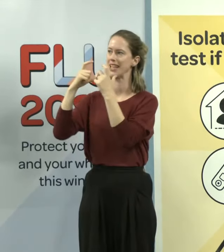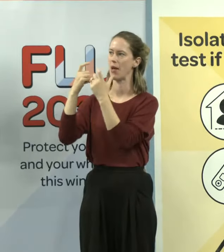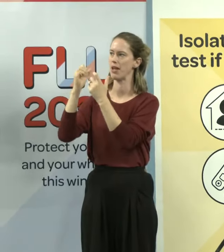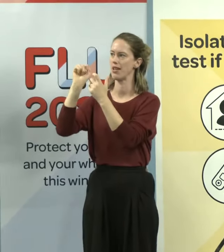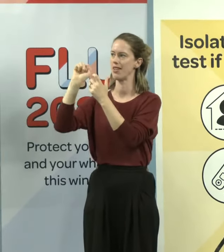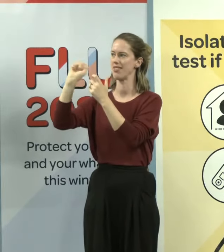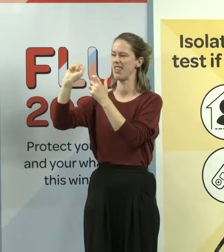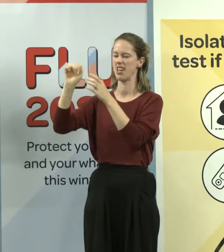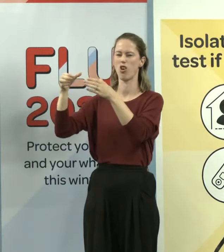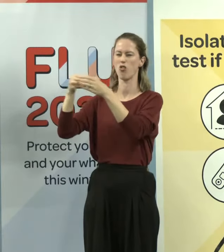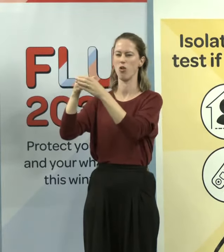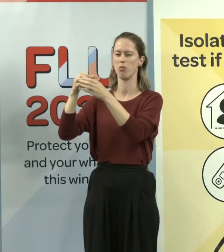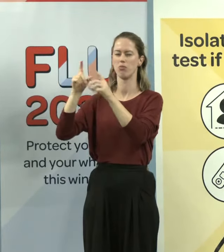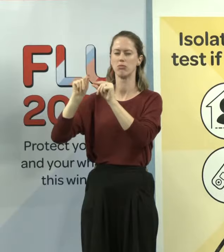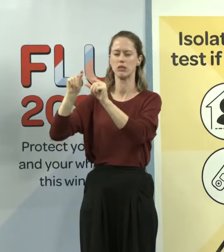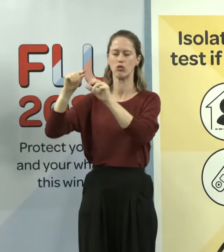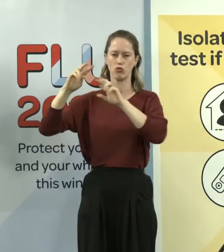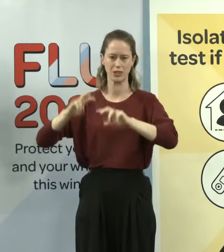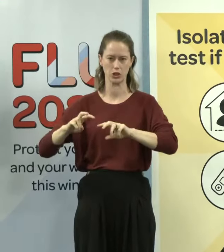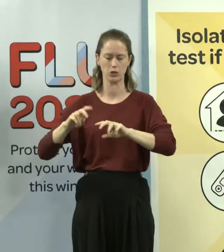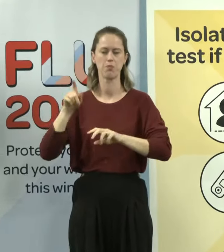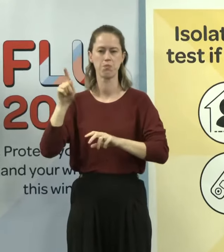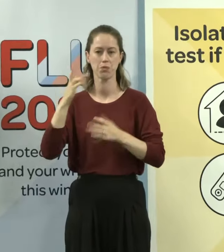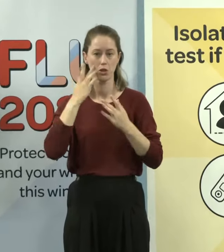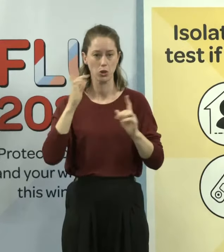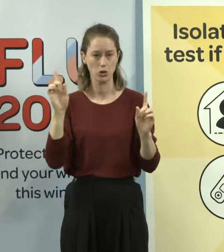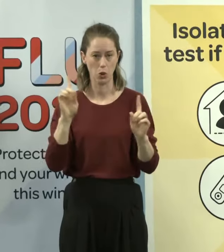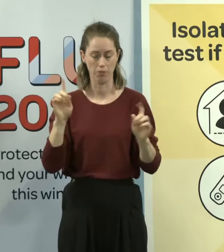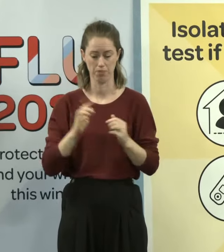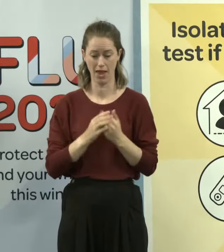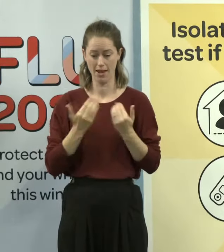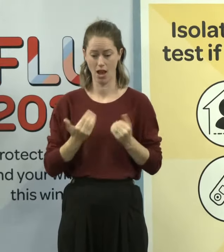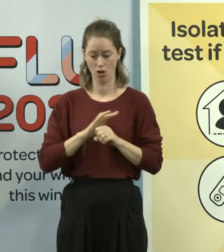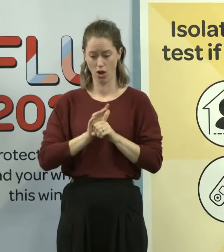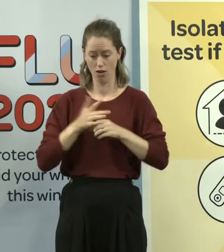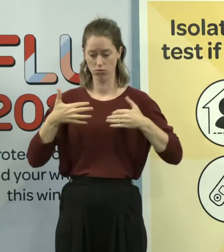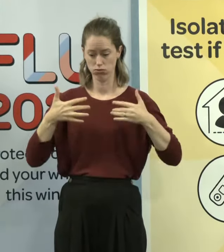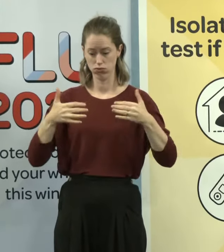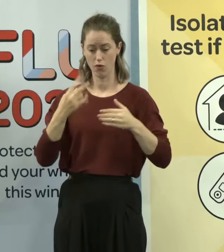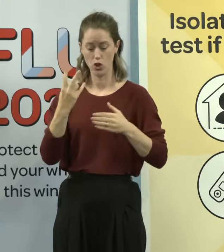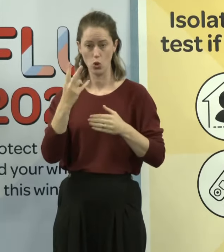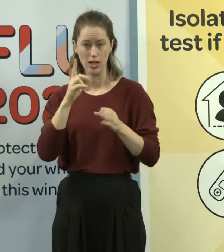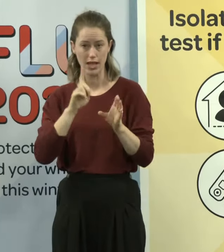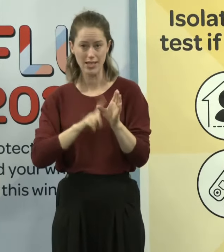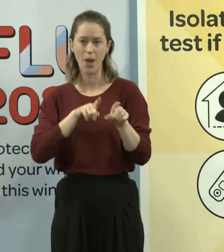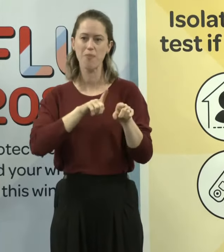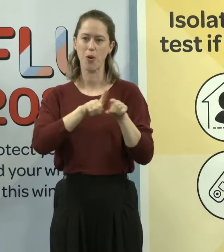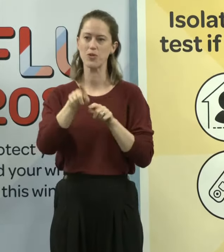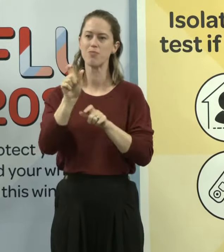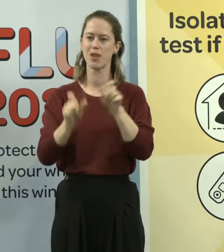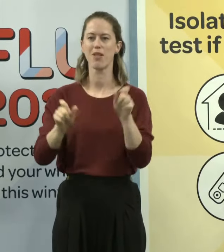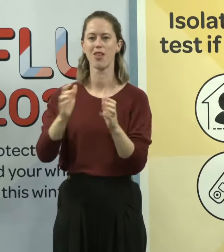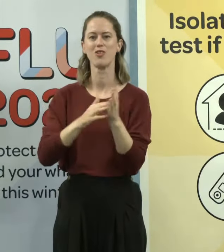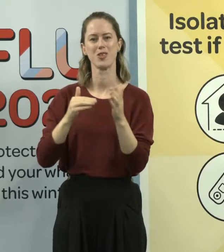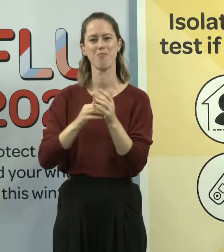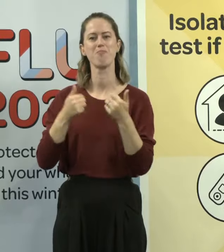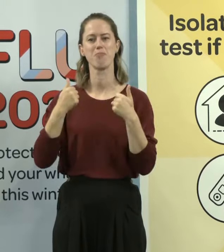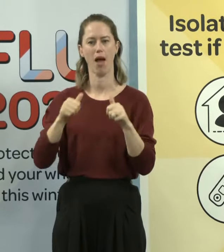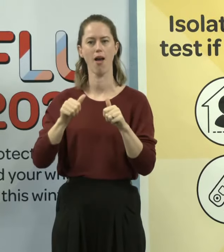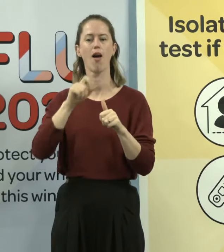11th a 18th o Maehe e te Tari